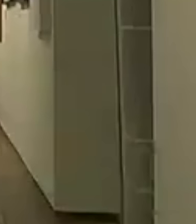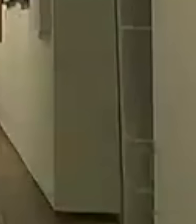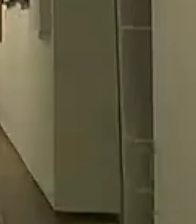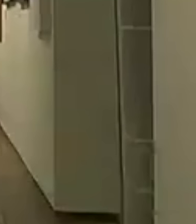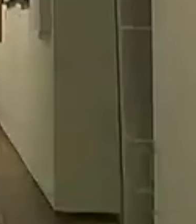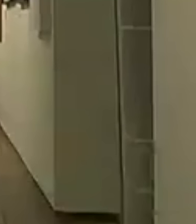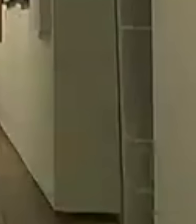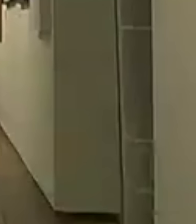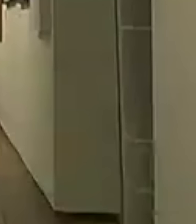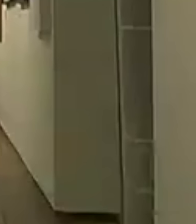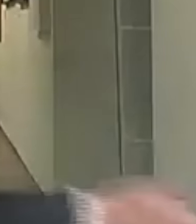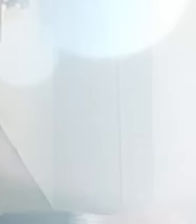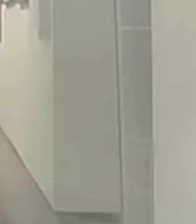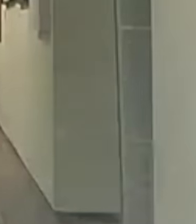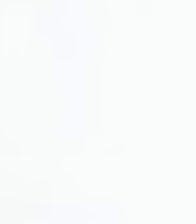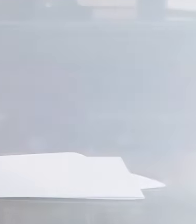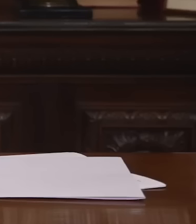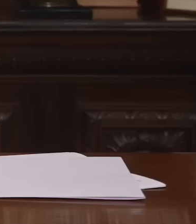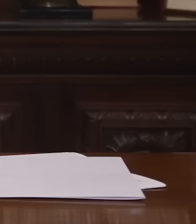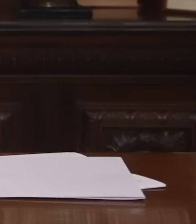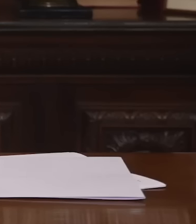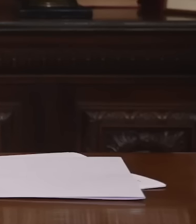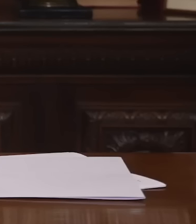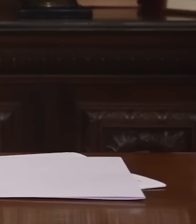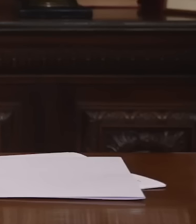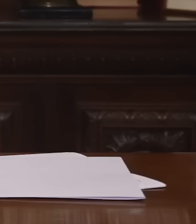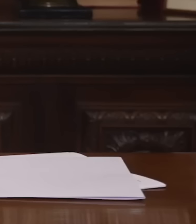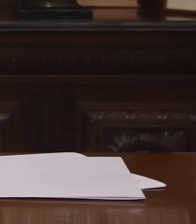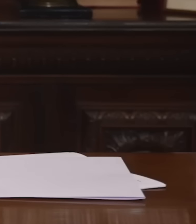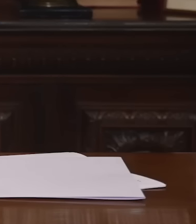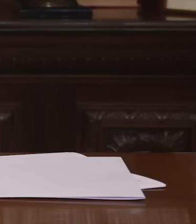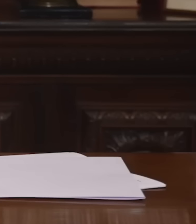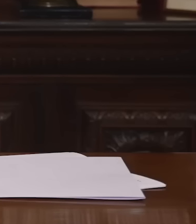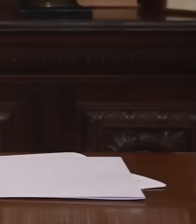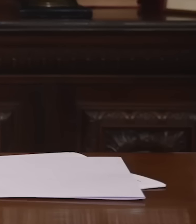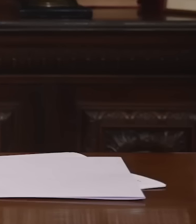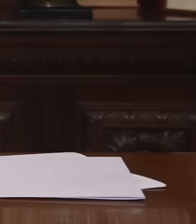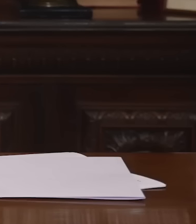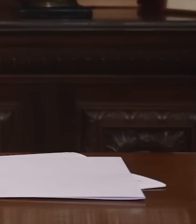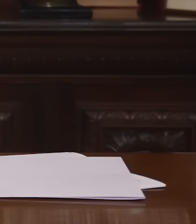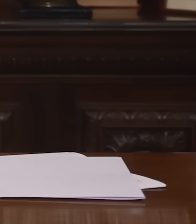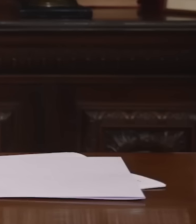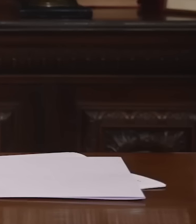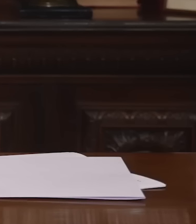la estrategia es el golpe político. La presidenta Claudia Shainbaum ha sido clara. No habrá pagos